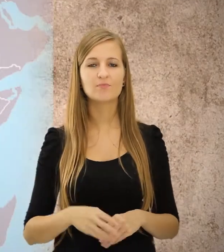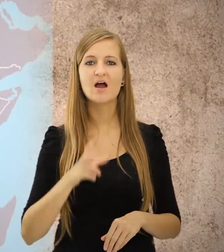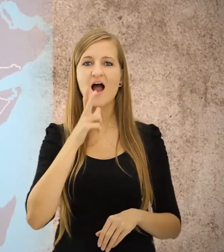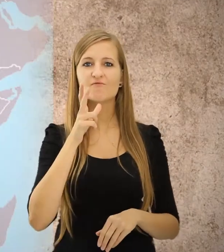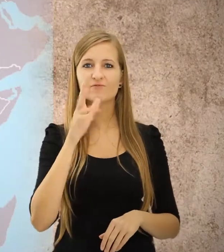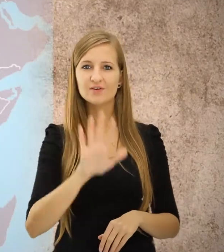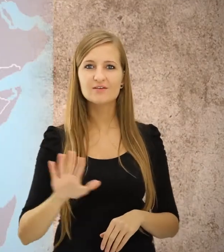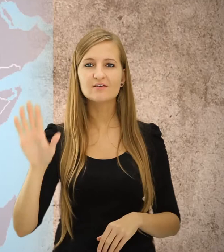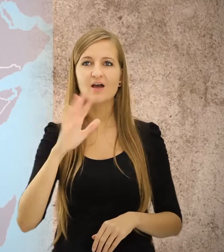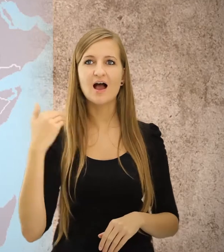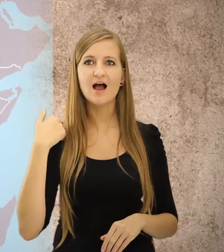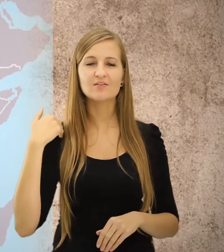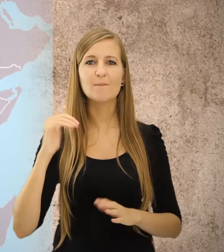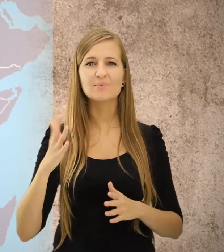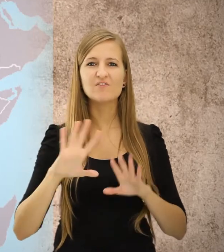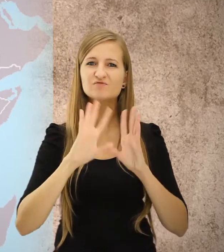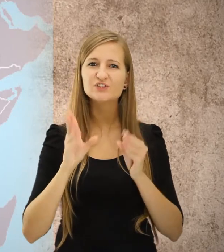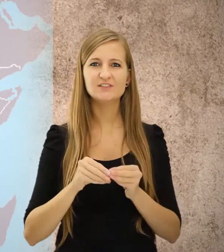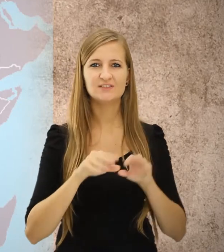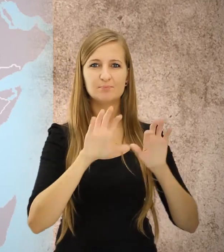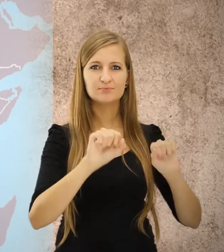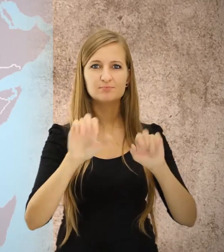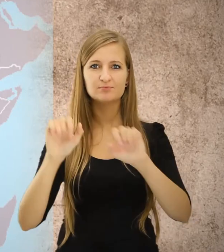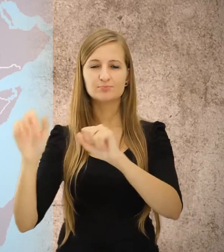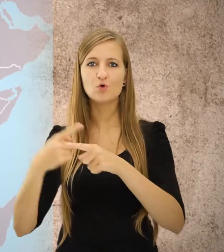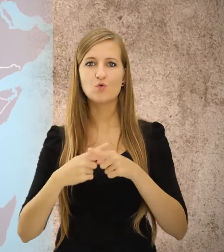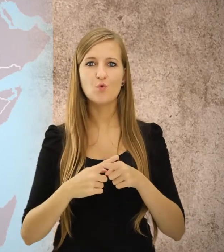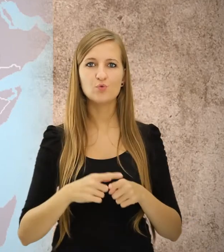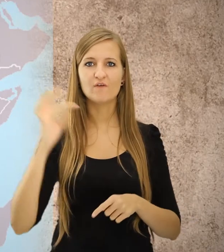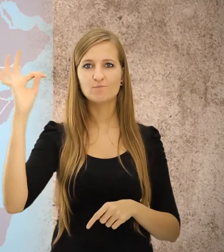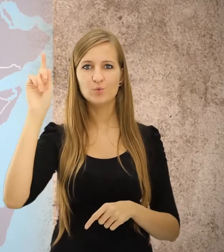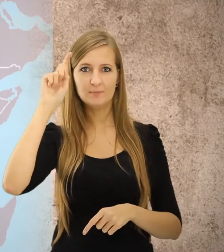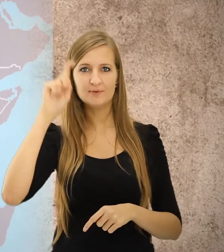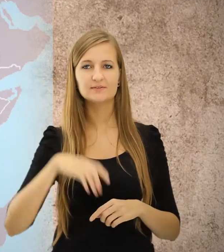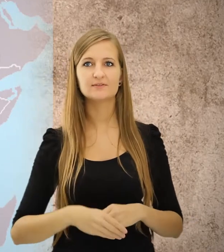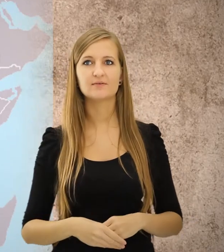W Afryce Brytyjczycy zajęli prawie wszystkie kolonie niemieckie.